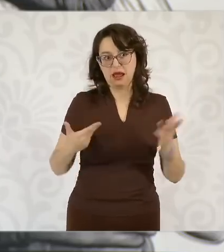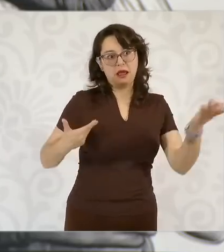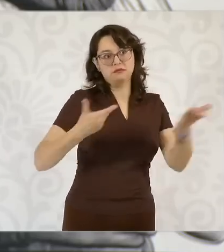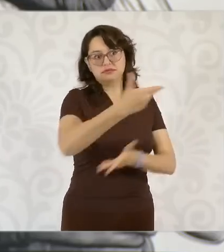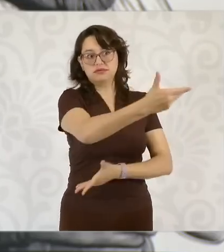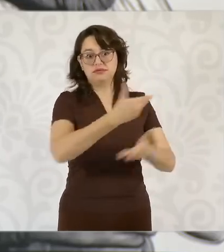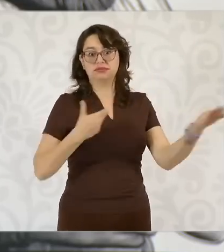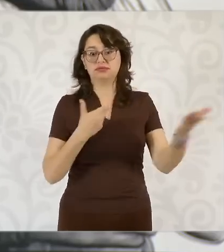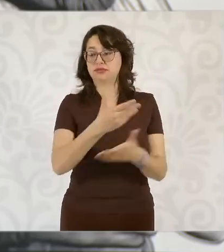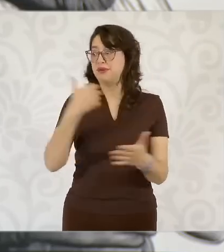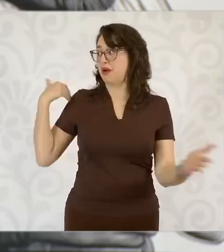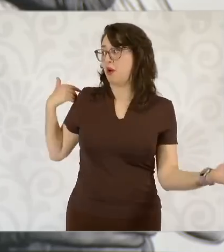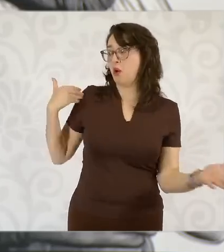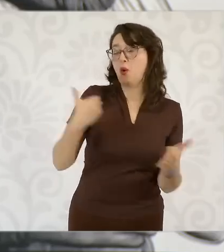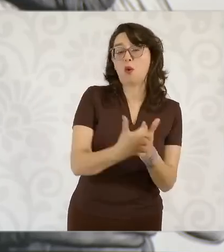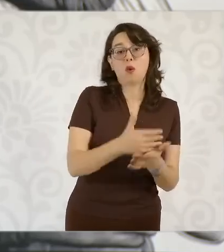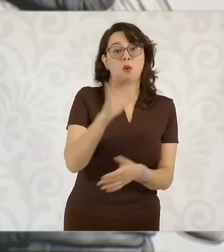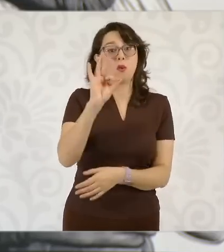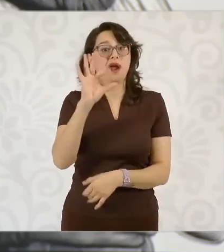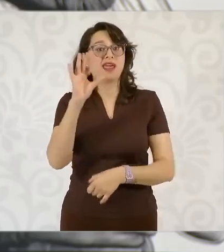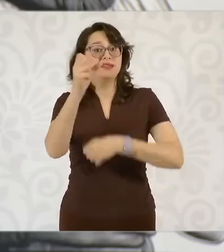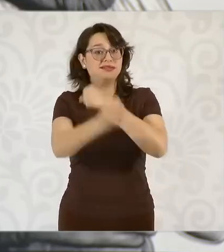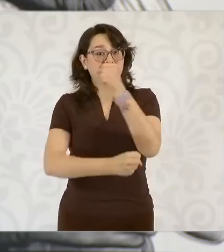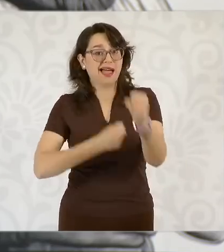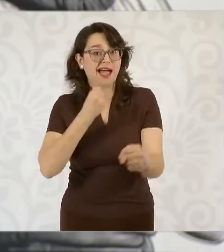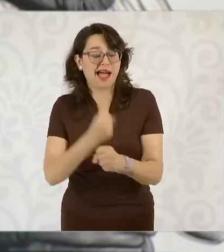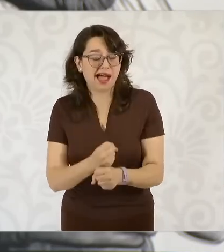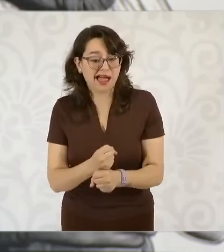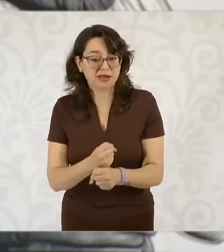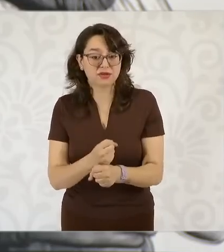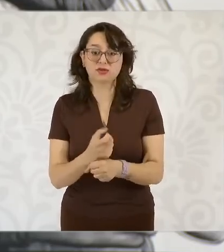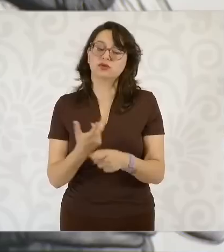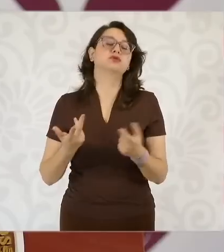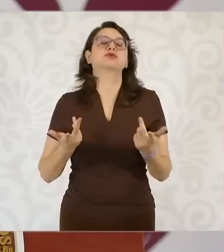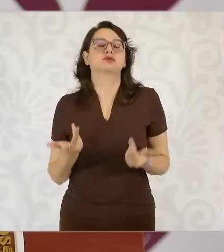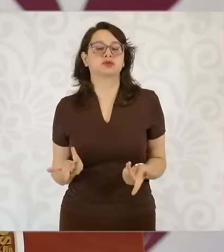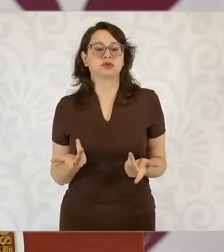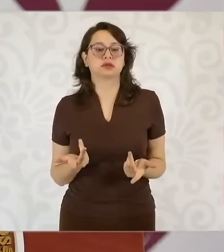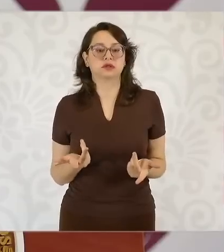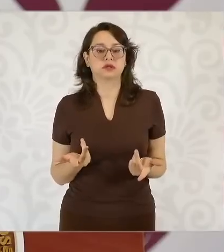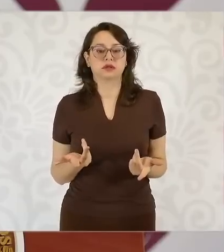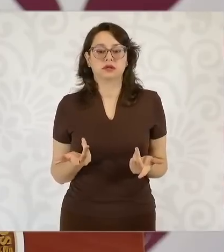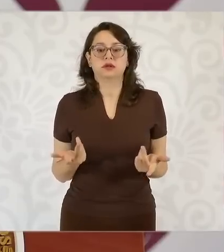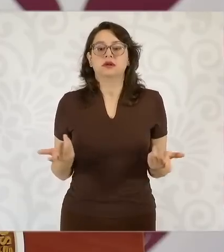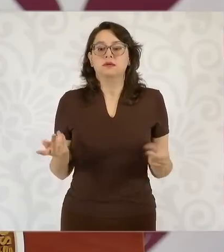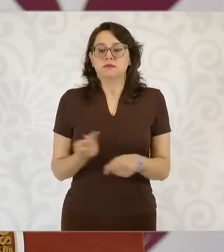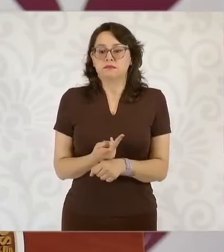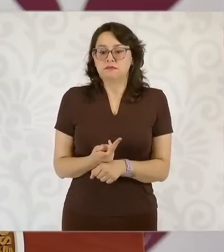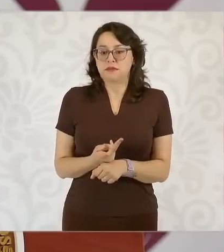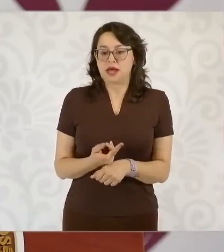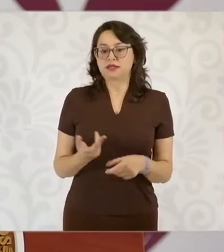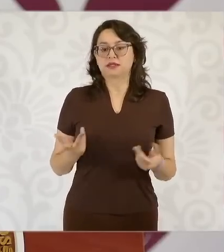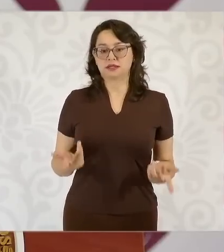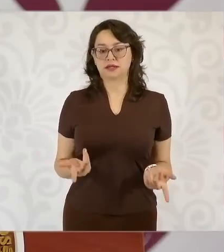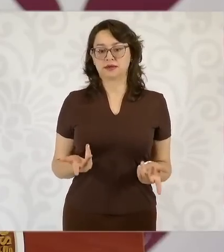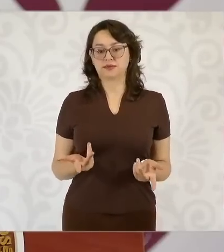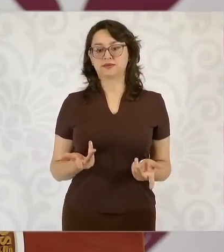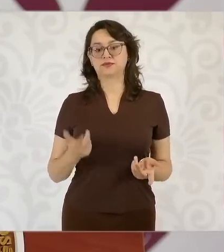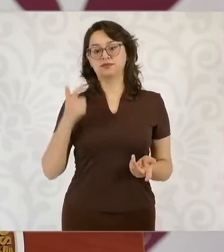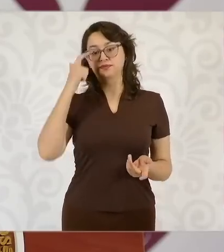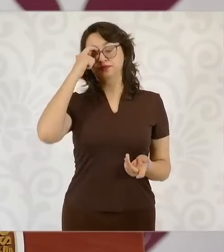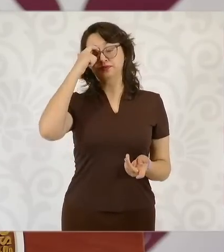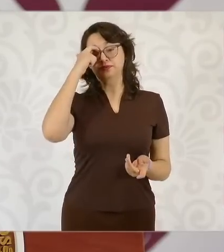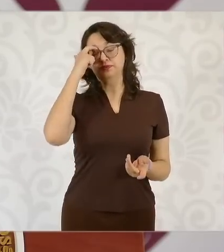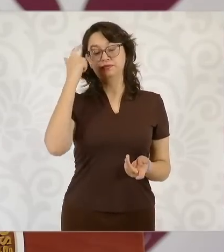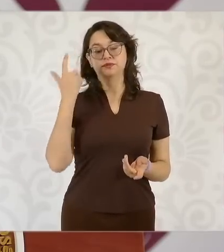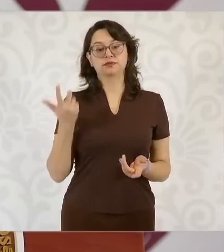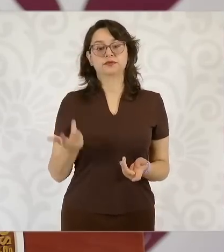particularmente en el último periodo producto después de la pandemia de que muchas empresas